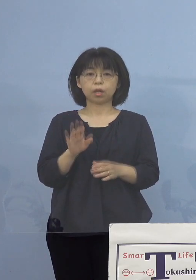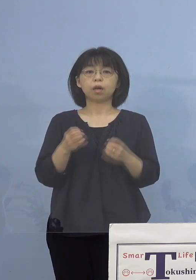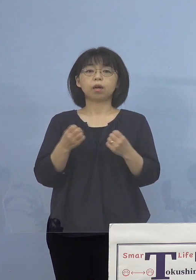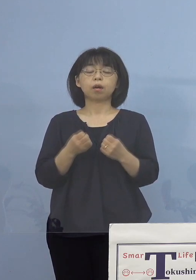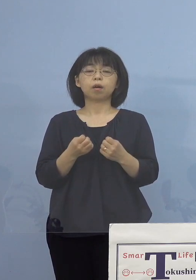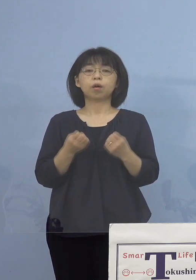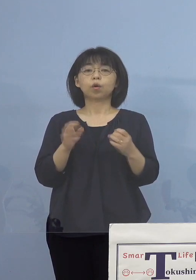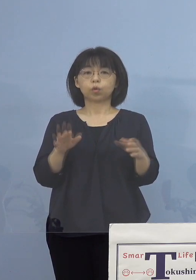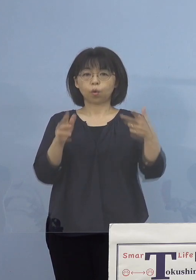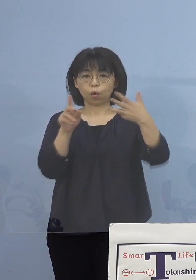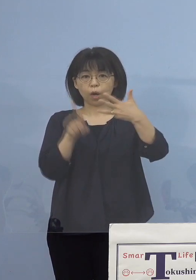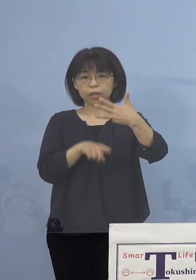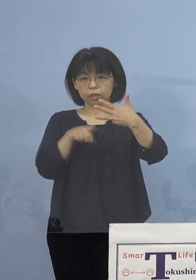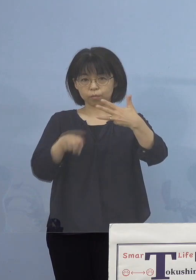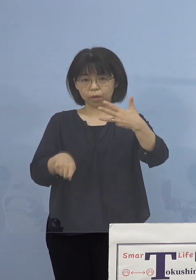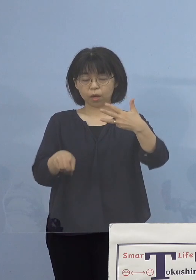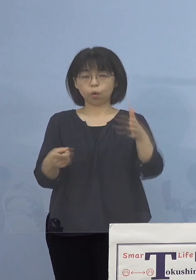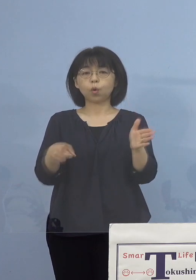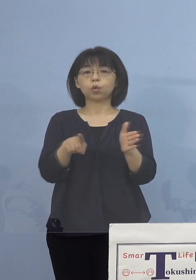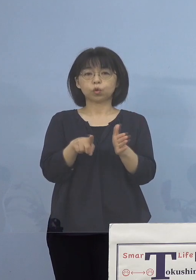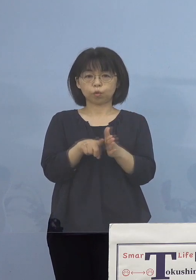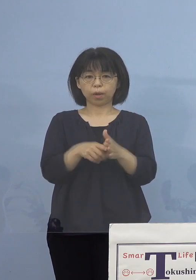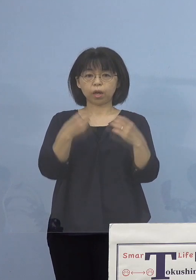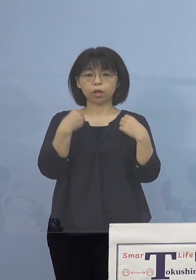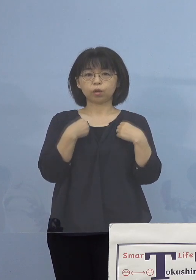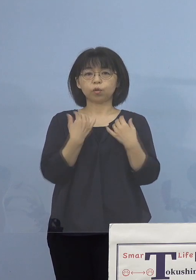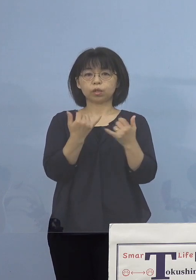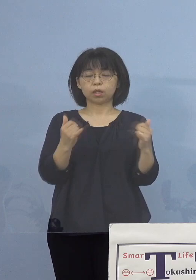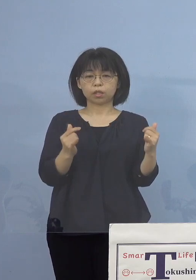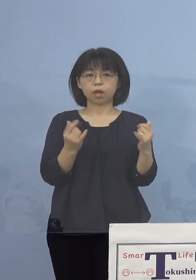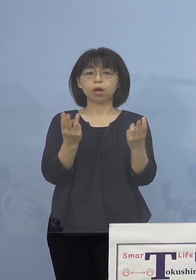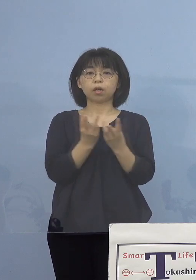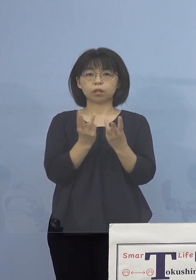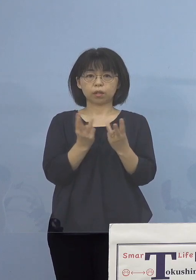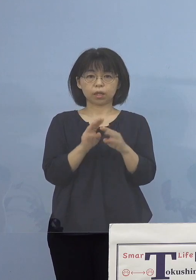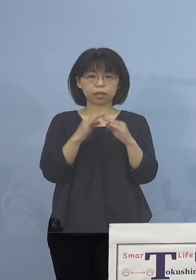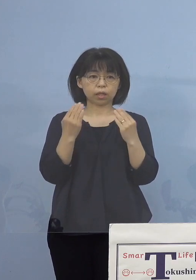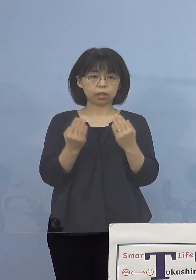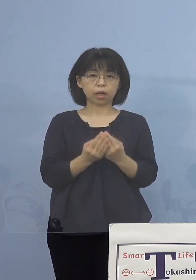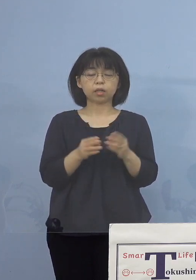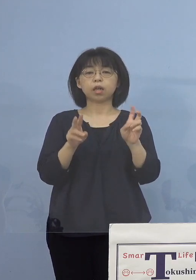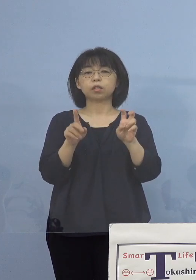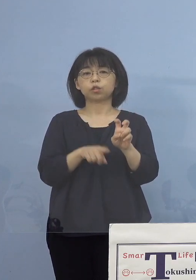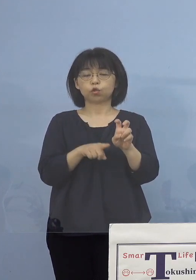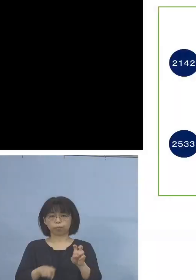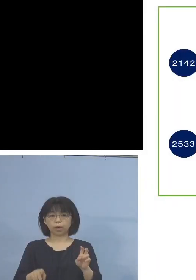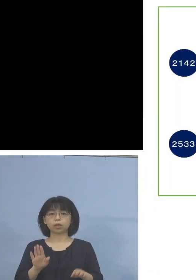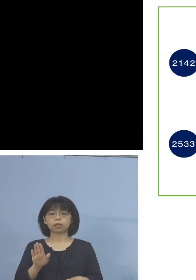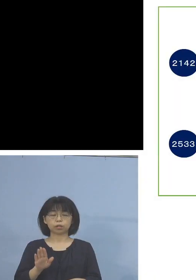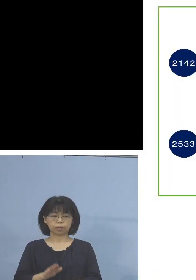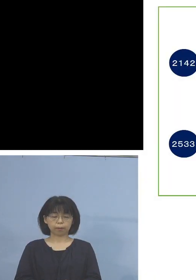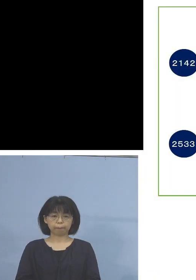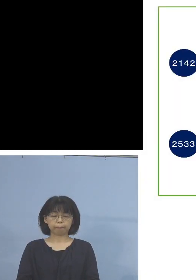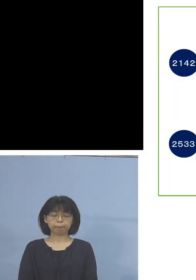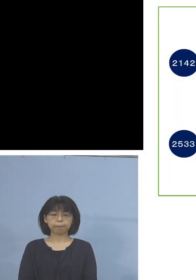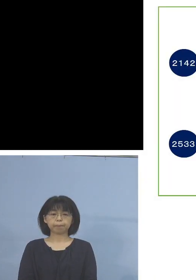この8名を含め 陽性者数は全体で20名となりました